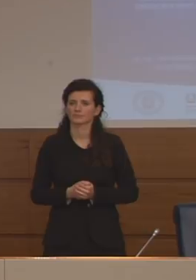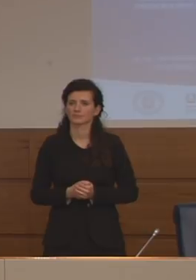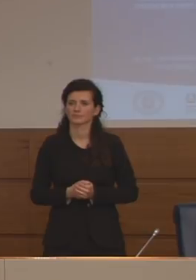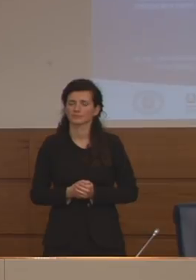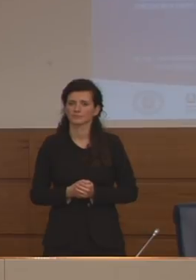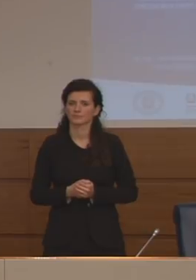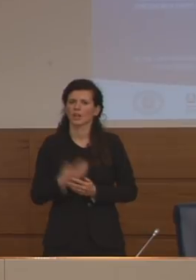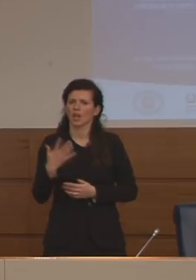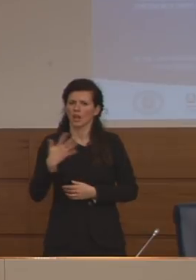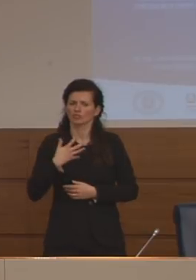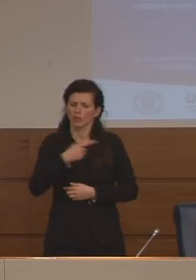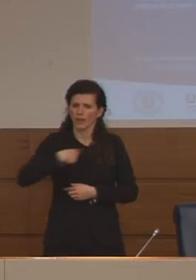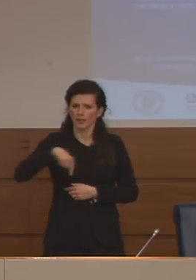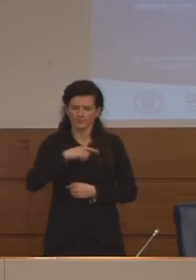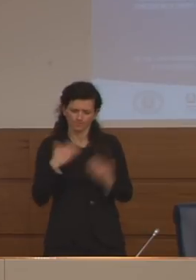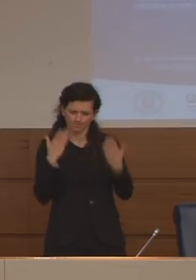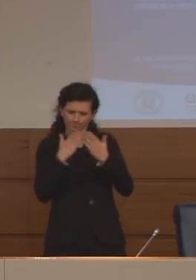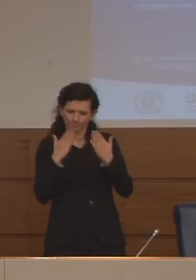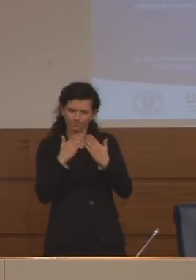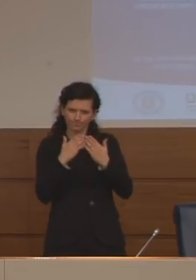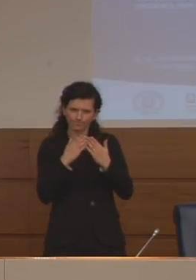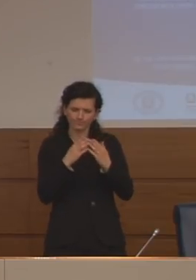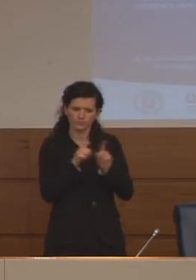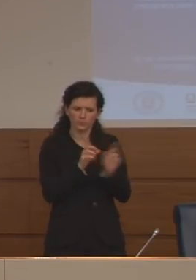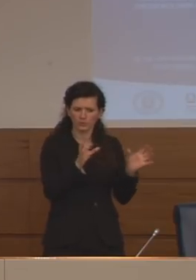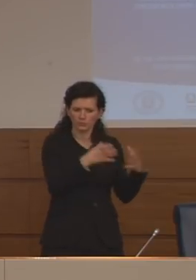venerdì nella conferenza stampa, quando vi abbiamo mostrato un po' le curve, abbiamo